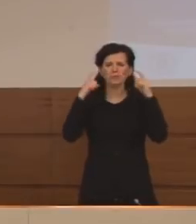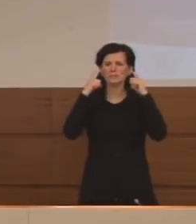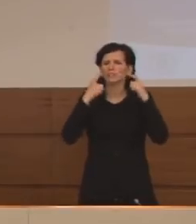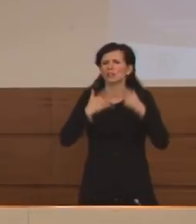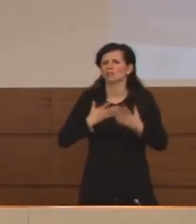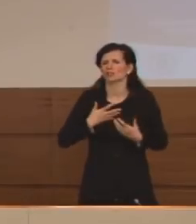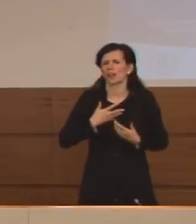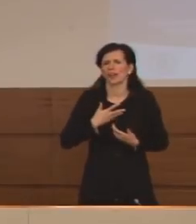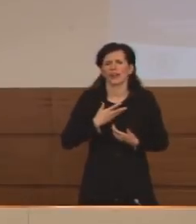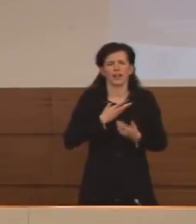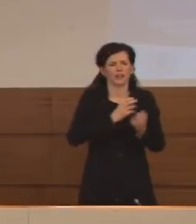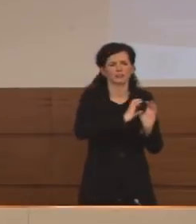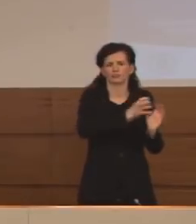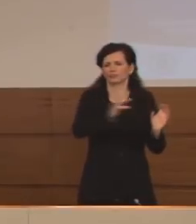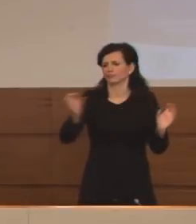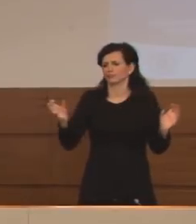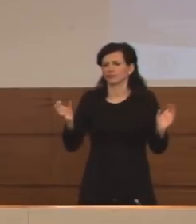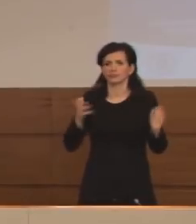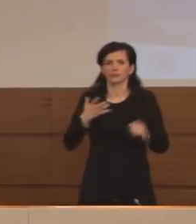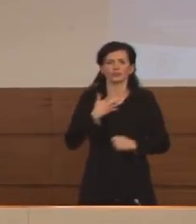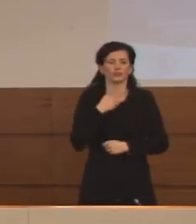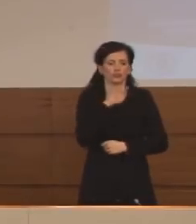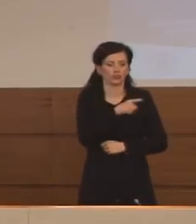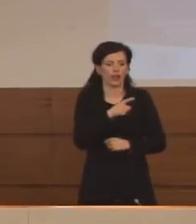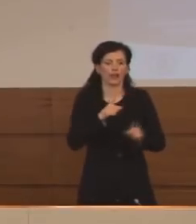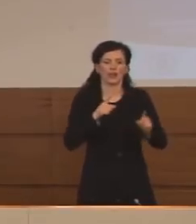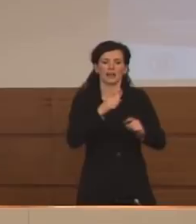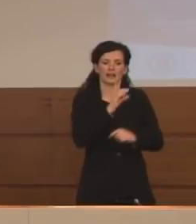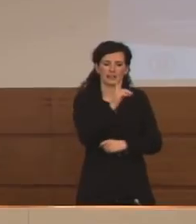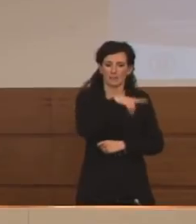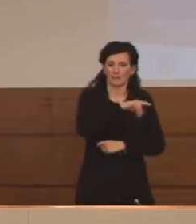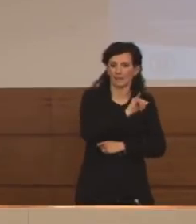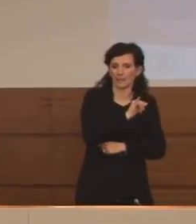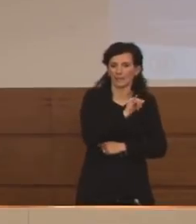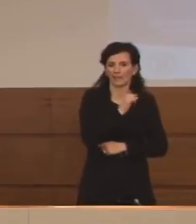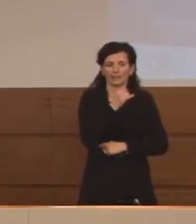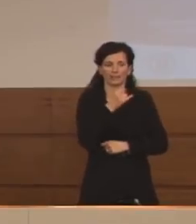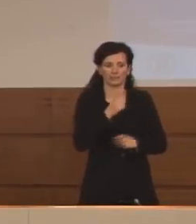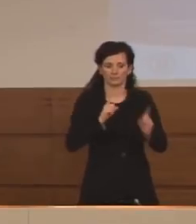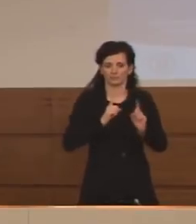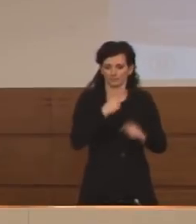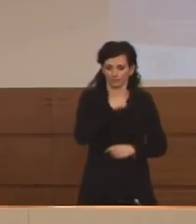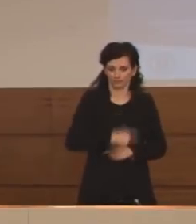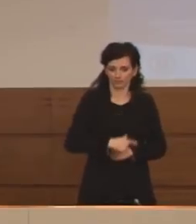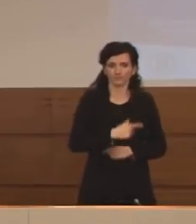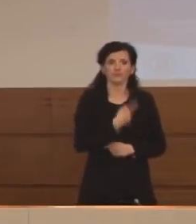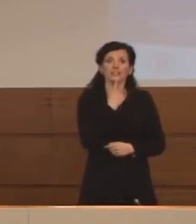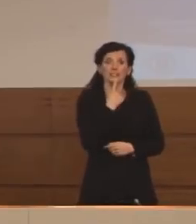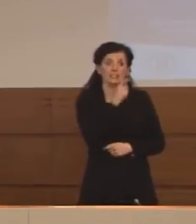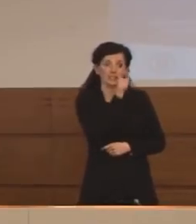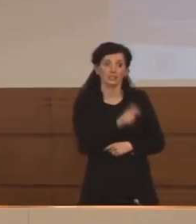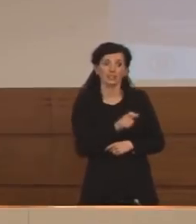Ci sono i dispositivi di protezione individuale, quelle professionali diciamo, che servono per gli operatori sanitari in modo particolare